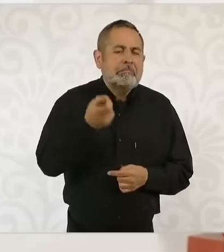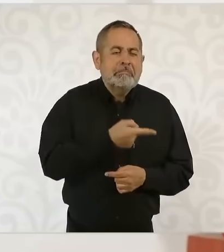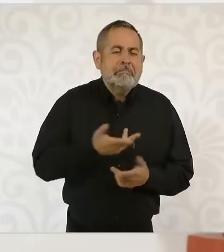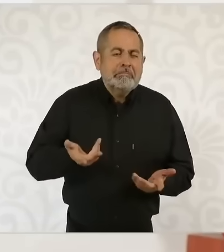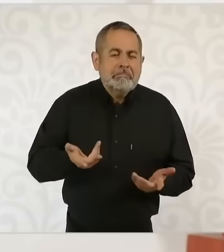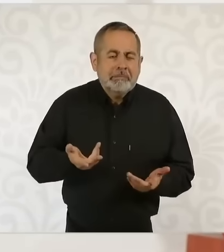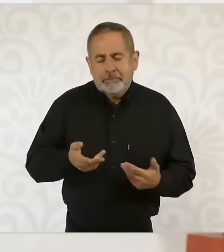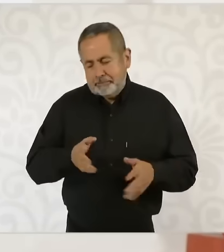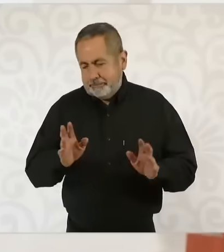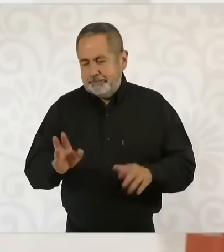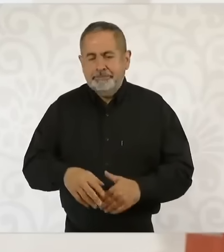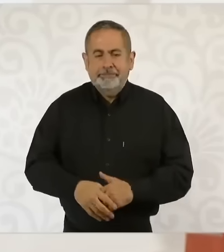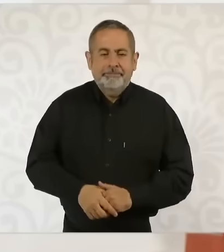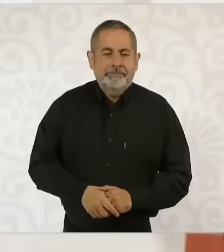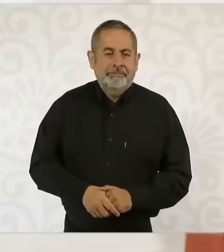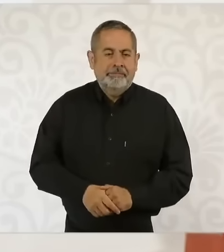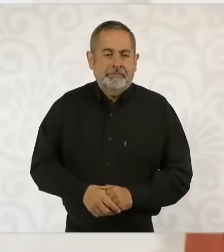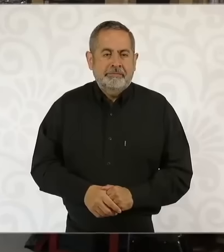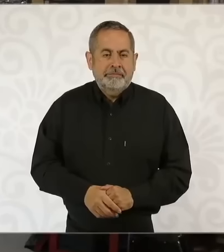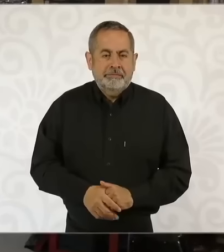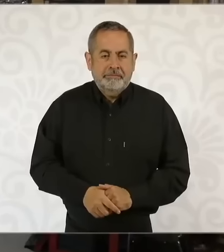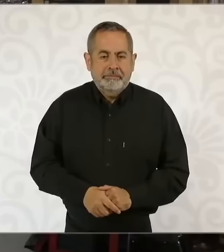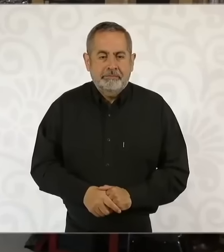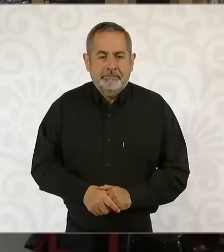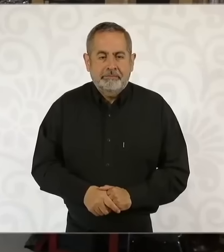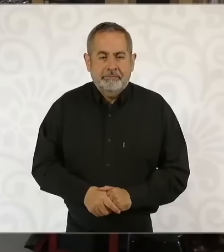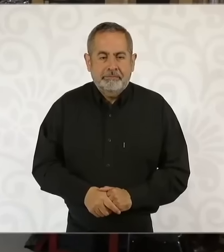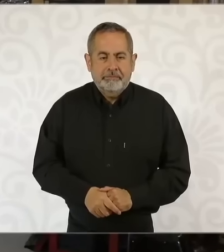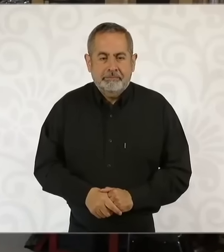Vamos aquí.